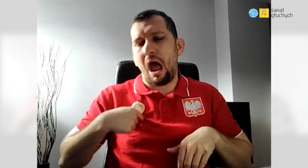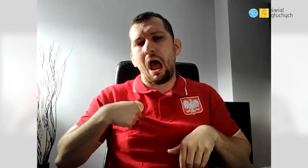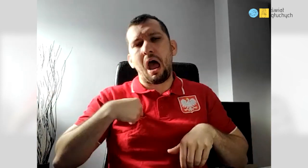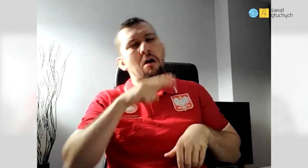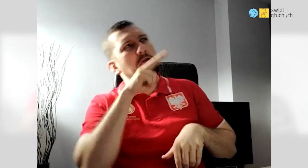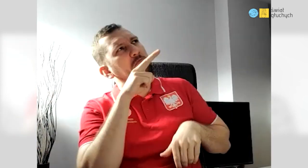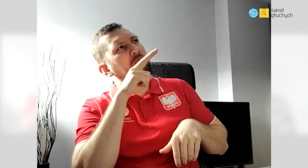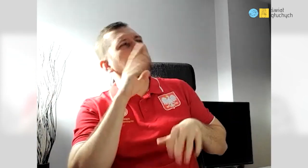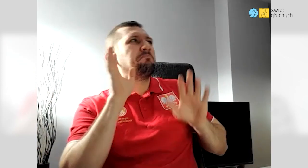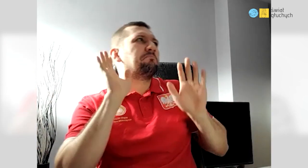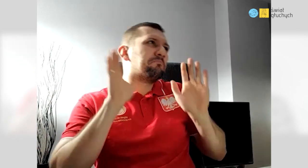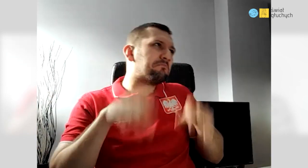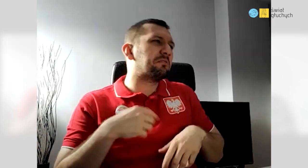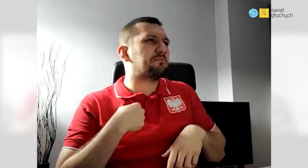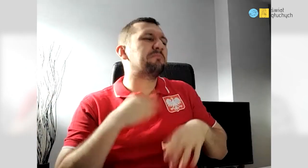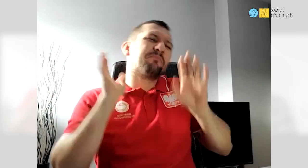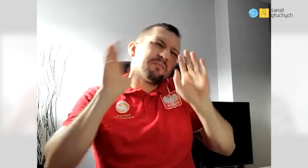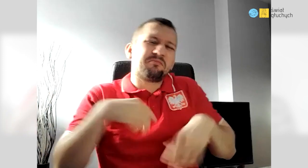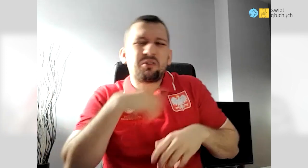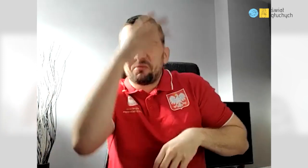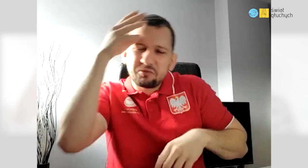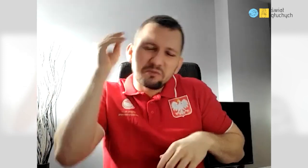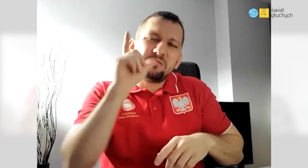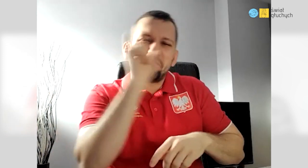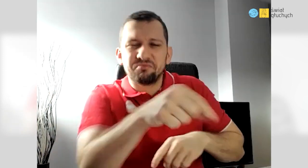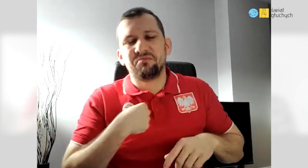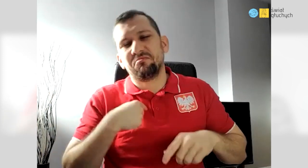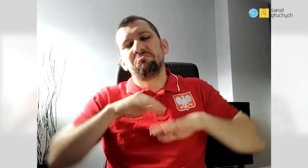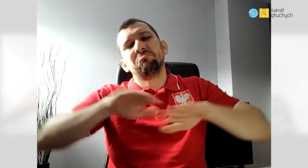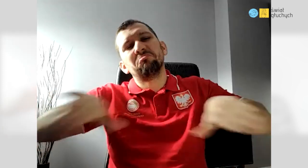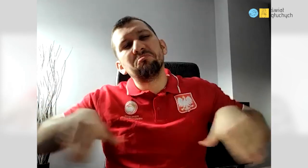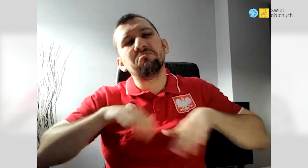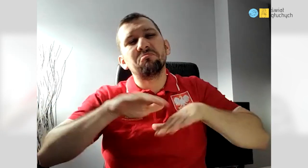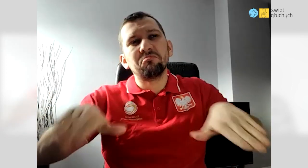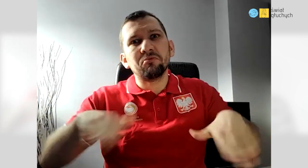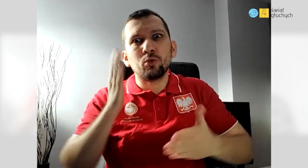Zgodziłem się i poszedłem pływać.